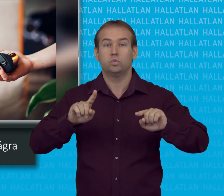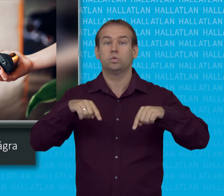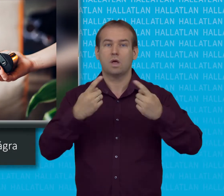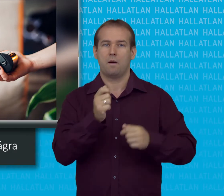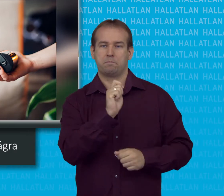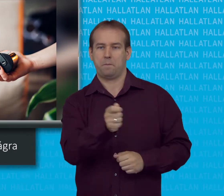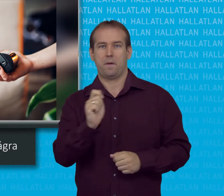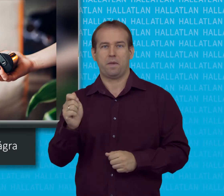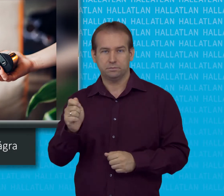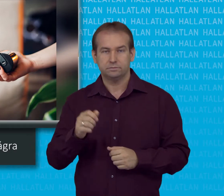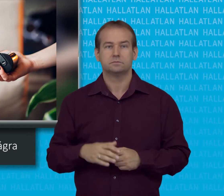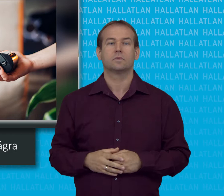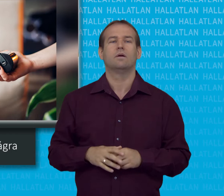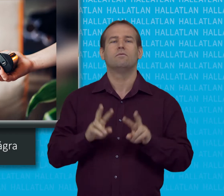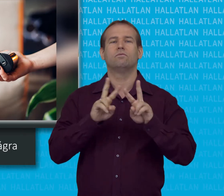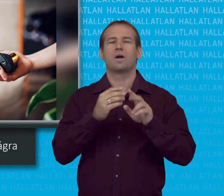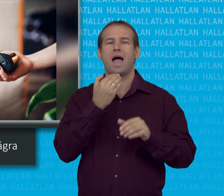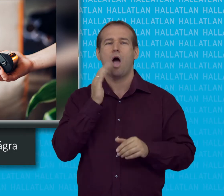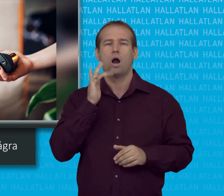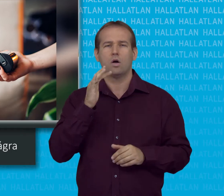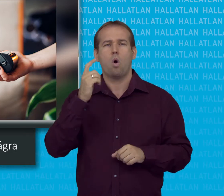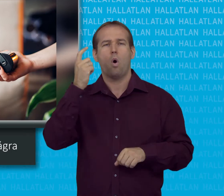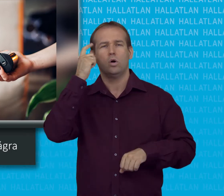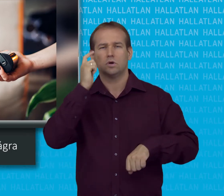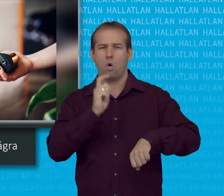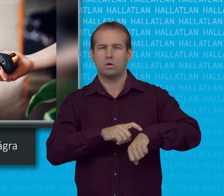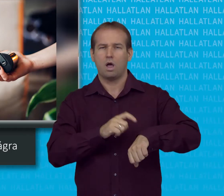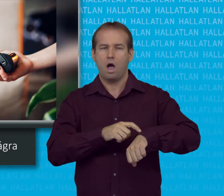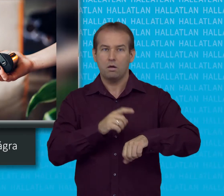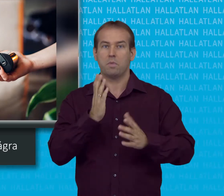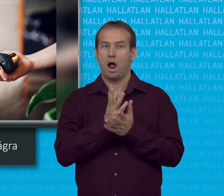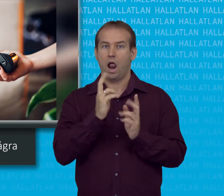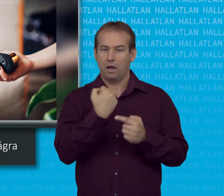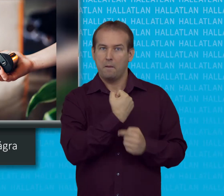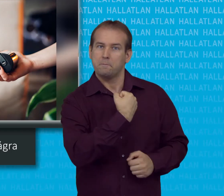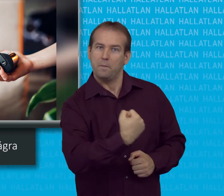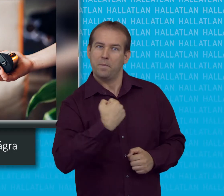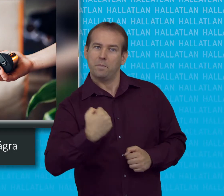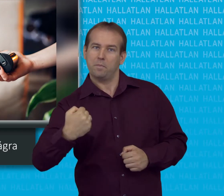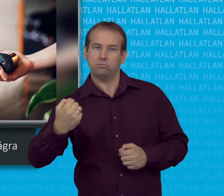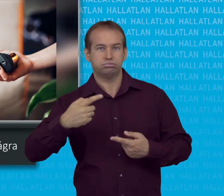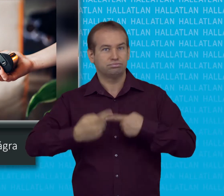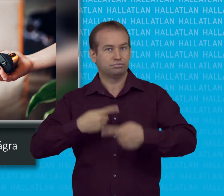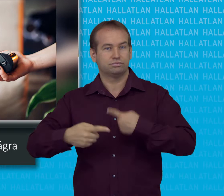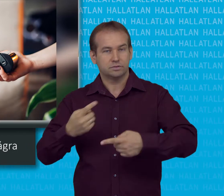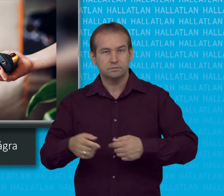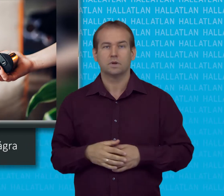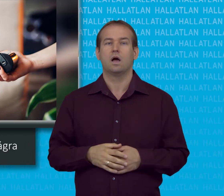onnantól kezdve pedig érintés nélküli fizetésre nyílik lehetőség a kompatibilis androidos és iOS-es okostelefonokkal, továbbá Wear OS rendszerű okosórákkal a boltokban.